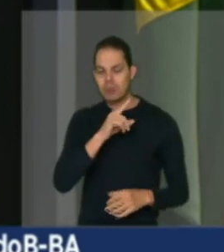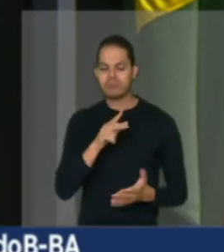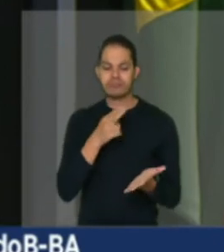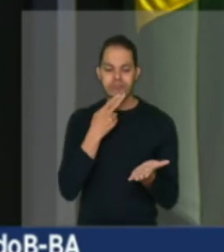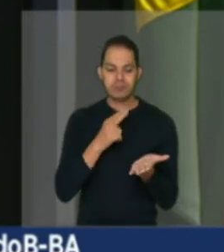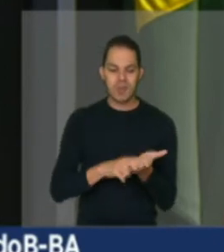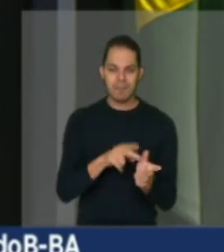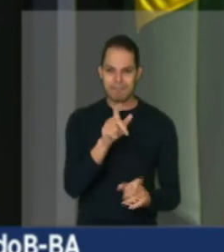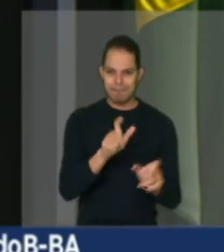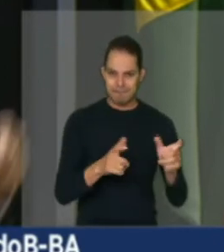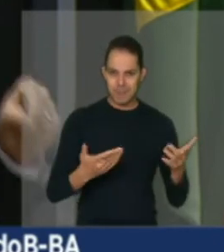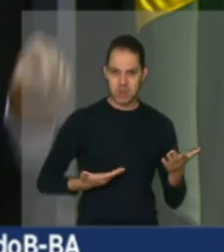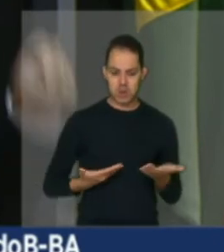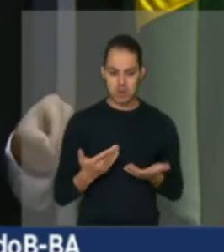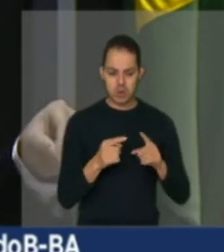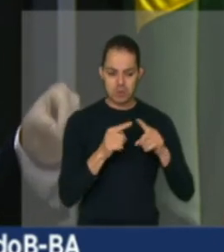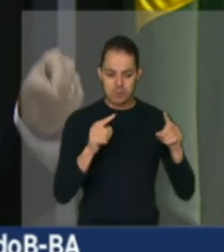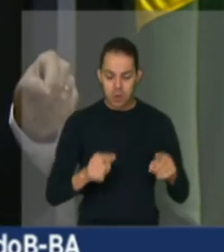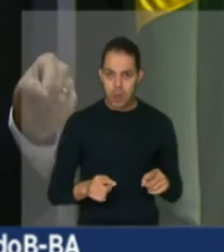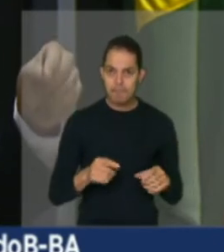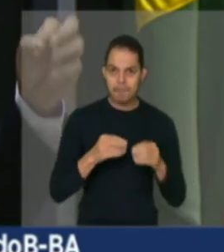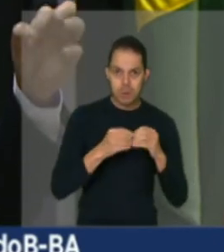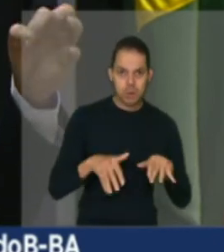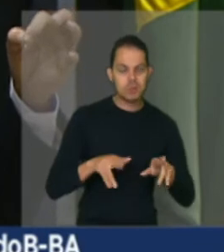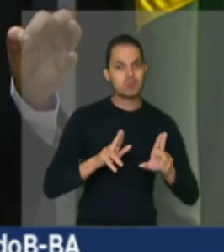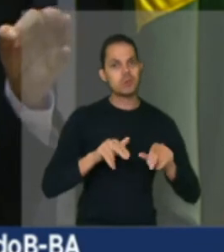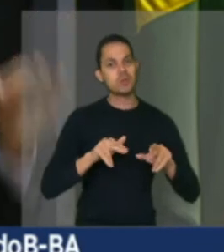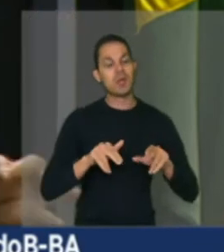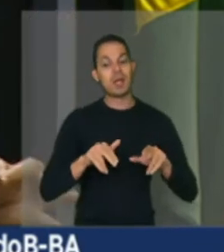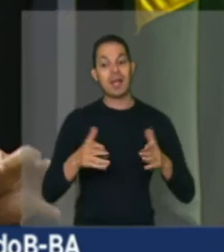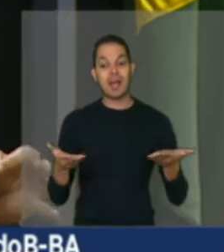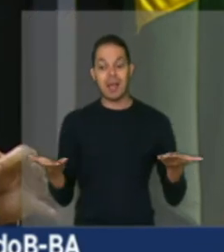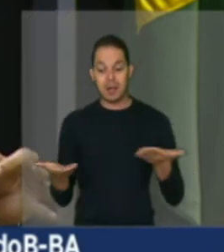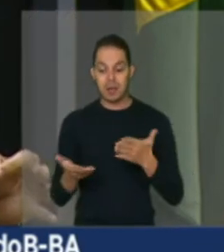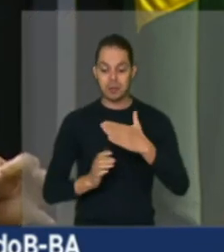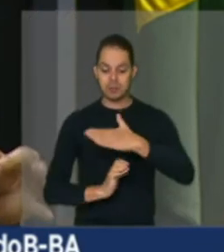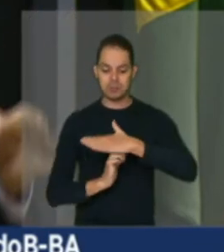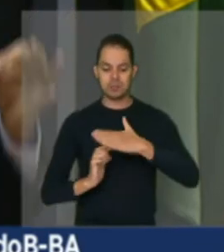JAMAIS PELOS SEUS FUNCIONÁ RIOS. PORTANTO, NESSE MOMENTO É UMA EMPRESA EFICIENTE, É UMA EMPRESA QUE DÁ LUCRO, É